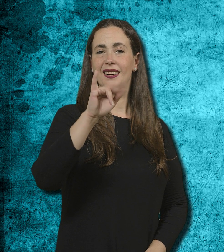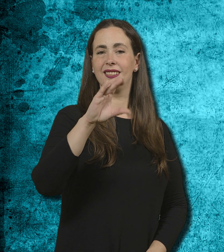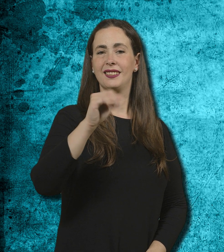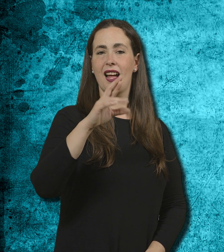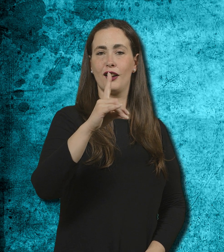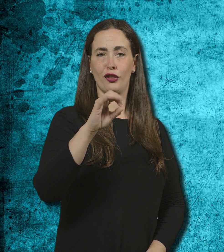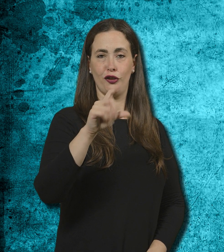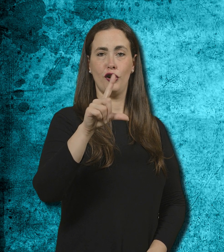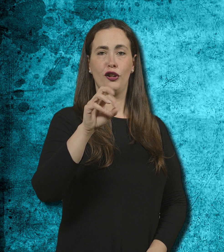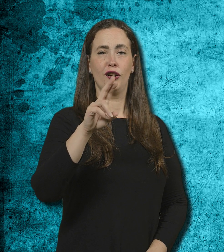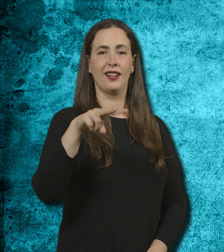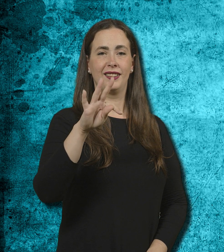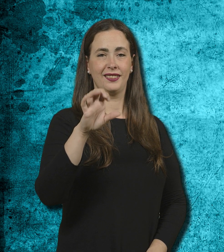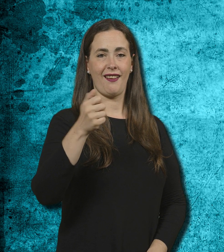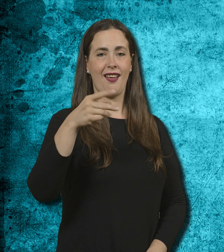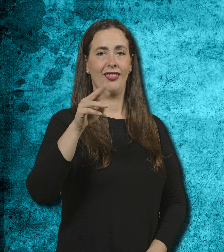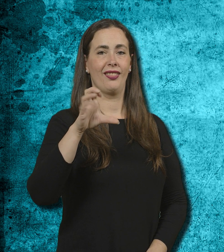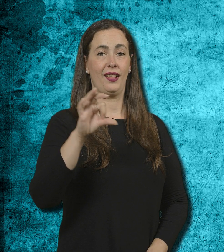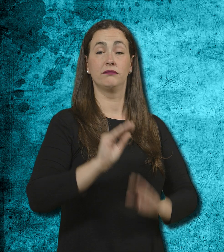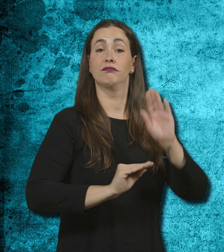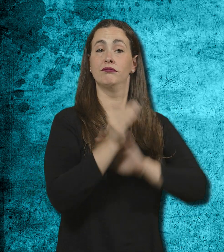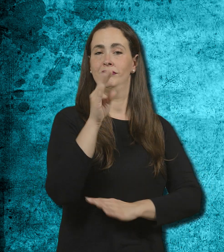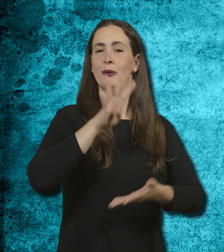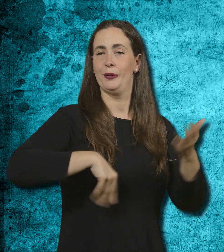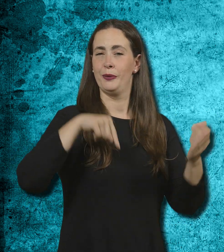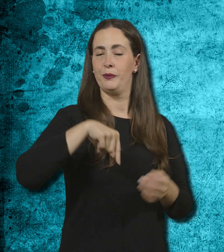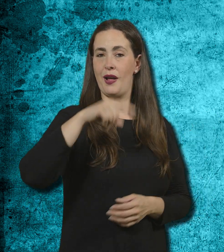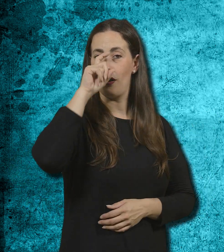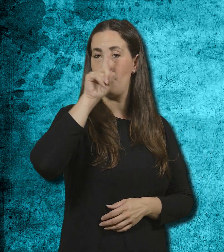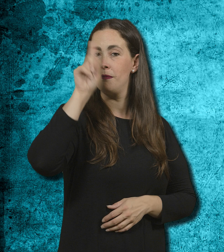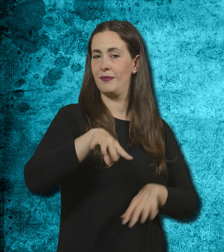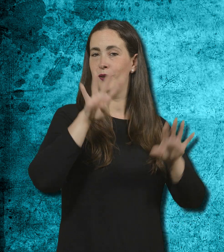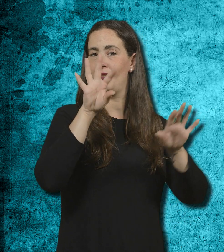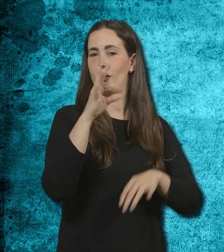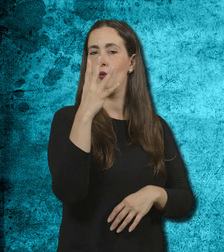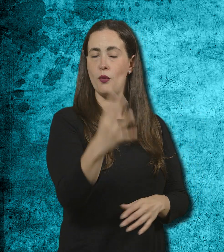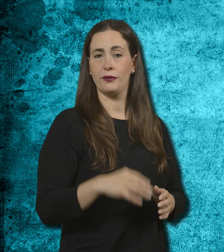RICARDO LORENTE ANDRÉS Va néixer a Barcelona el 1904.